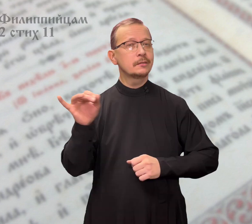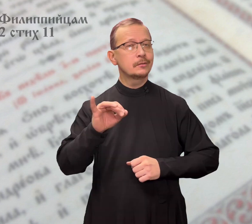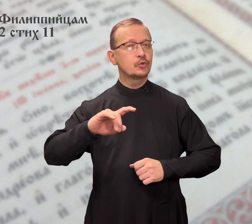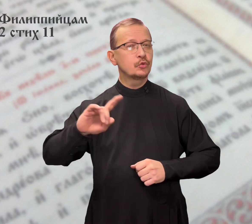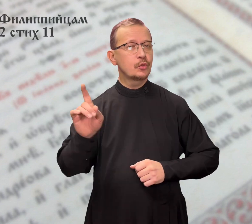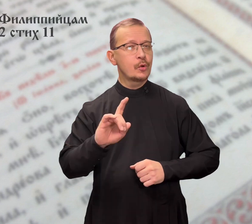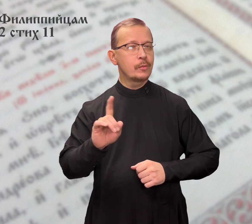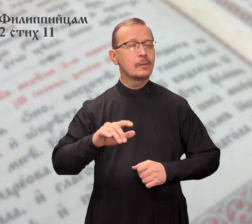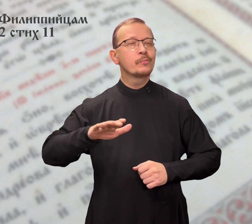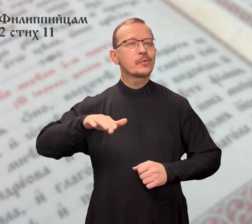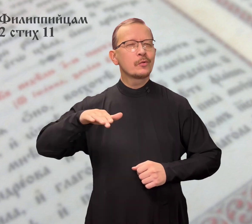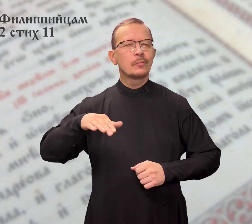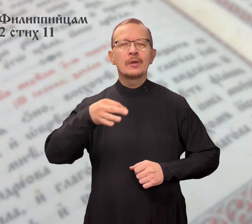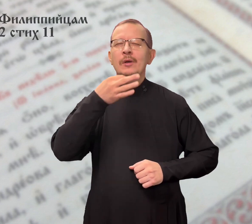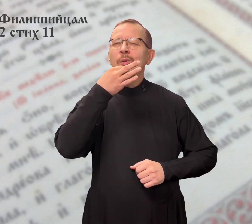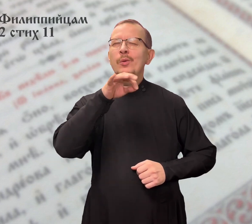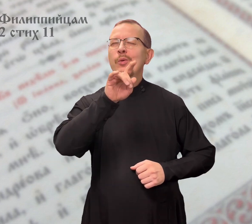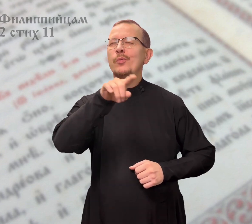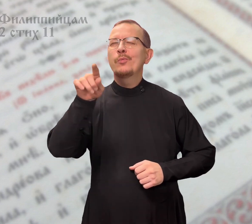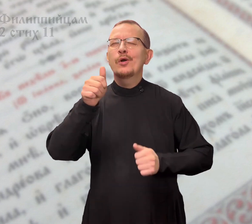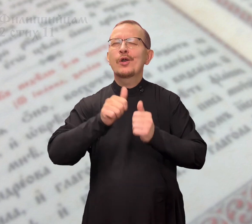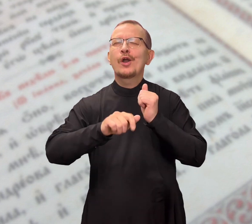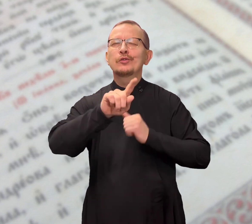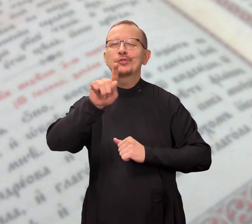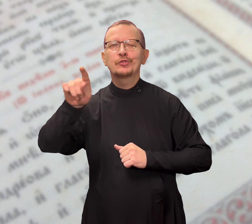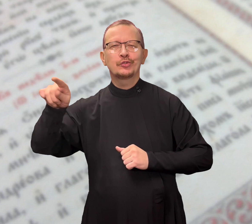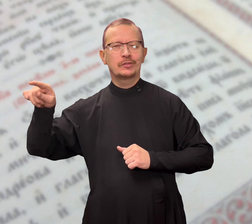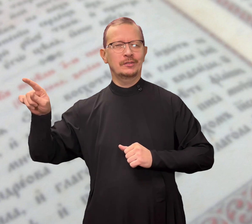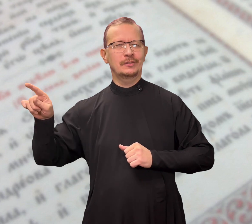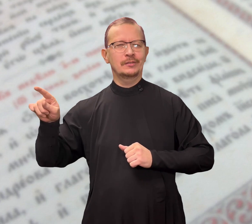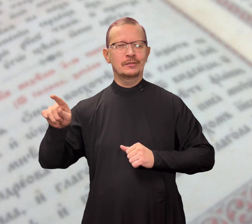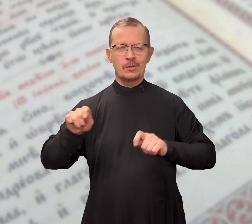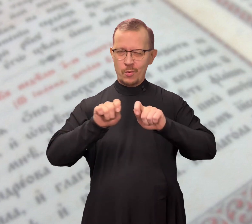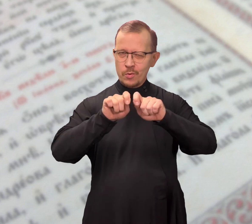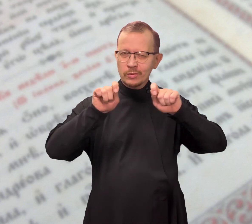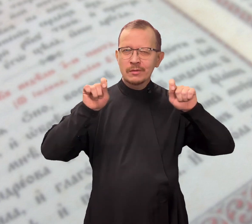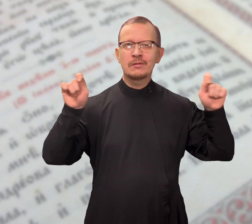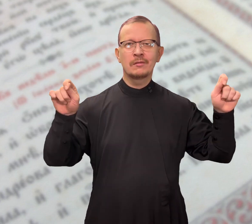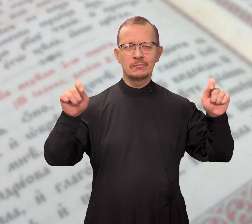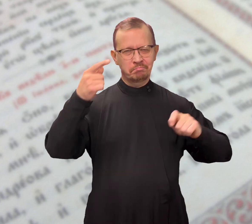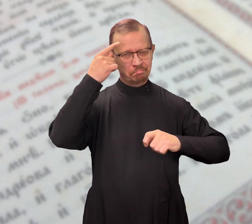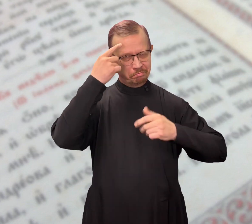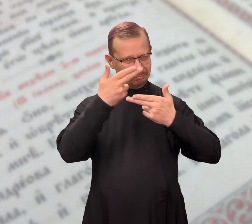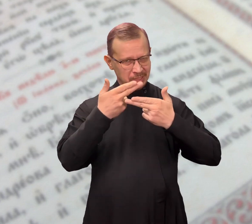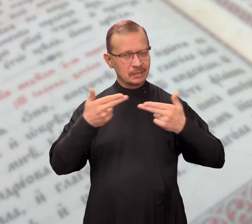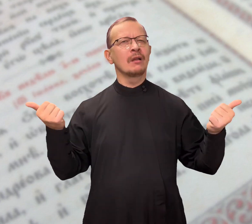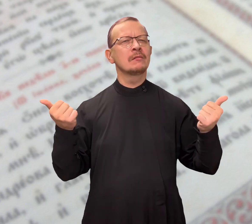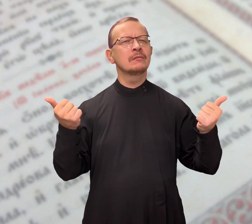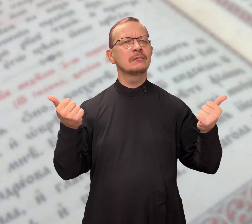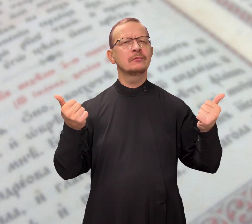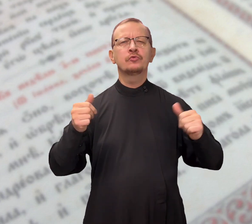и чтобы каждый человек открыто признал,